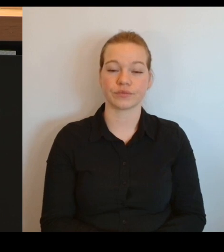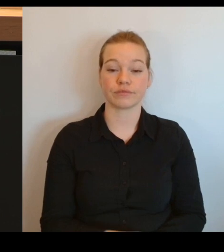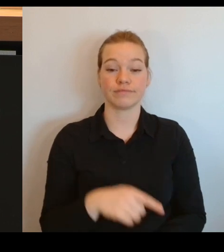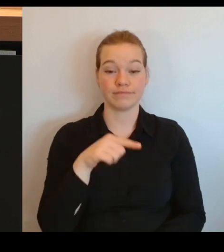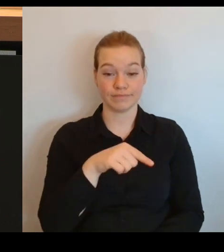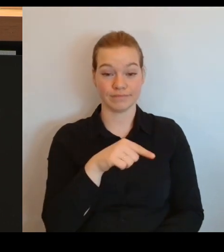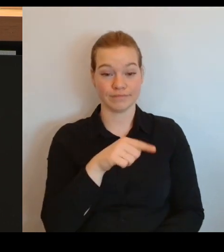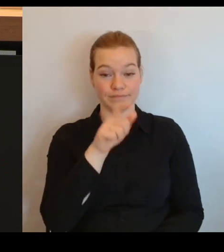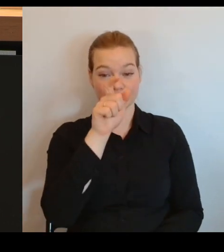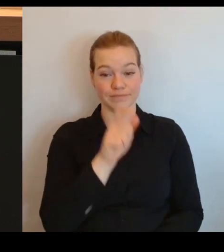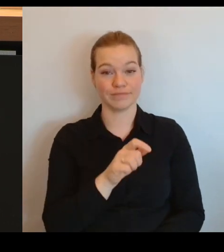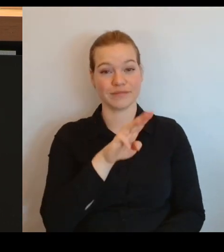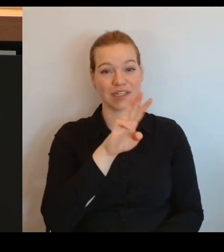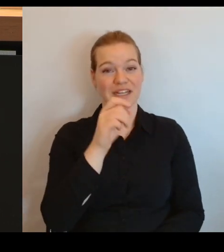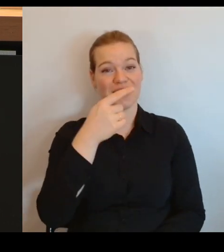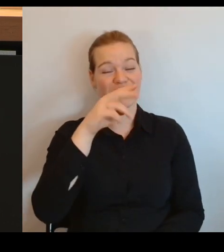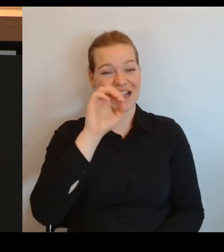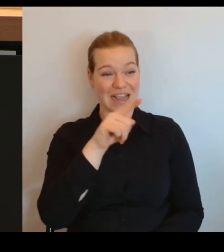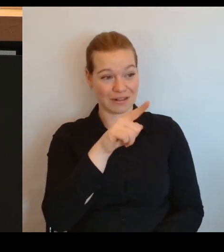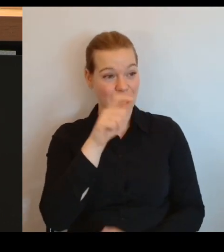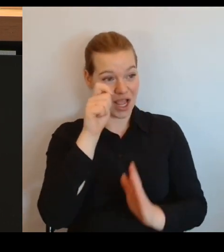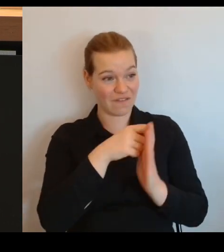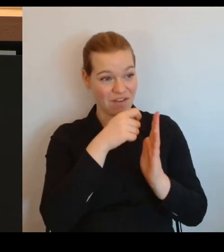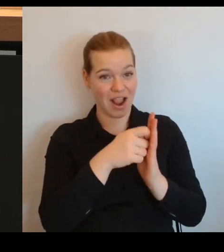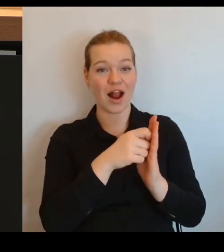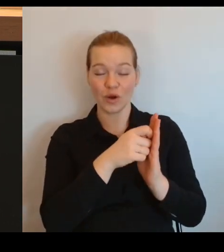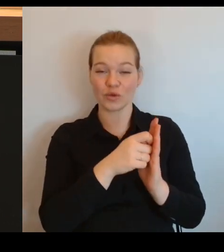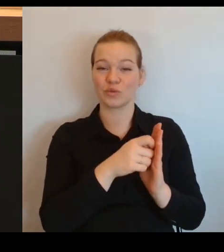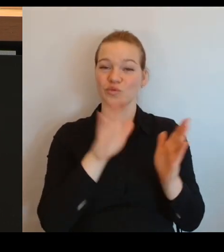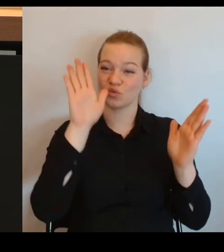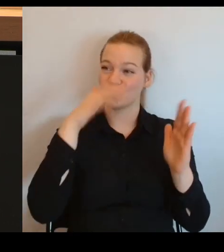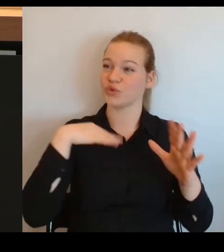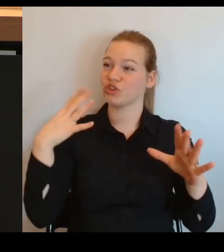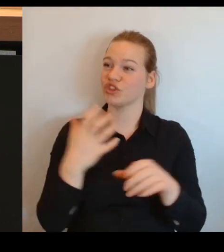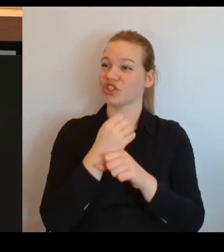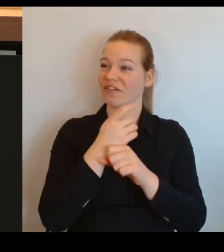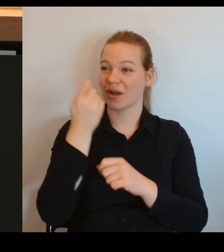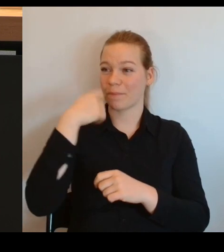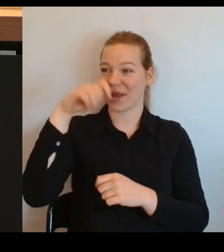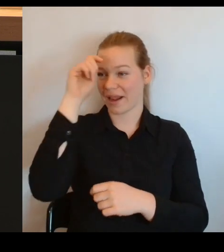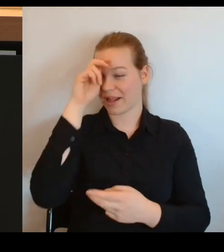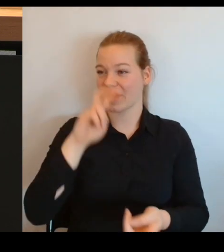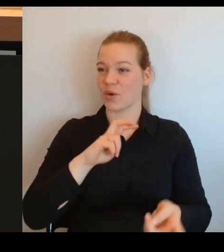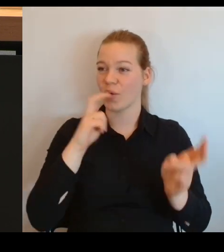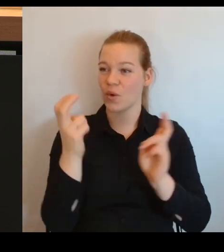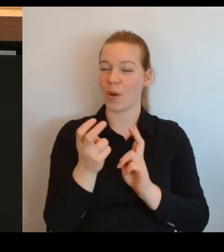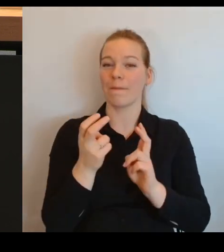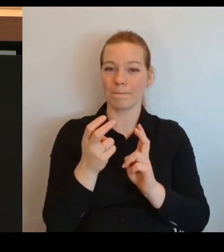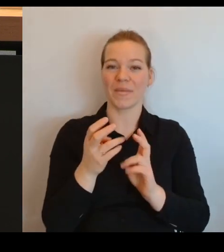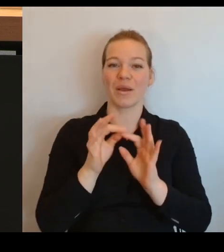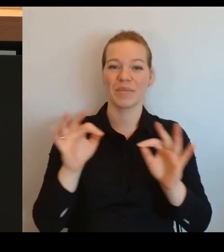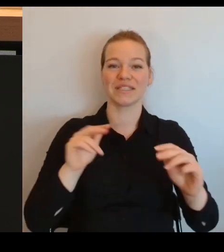Das heißt dann aber, dass er auch den ÖPNV wie im Koalitionsvertrag versprochen, attraktiver machen müssten.